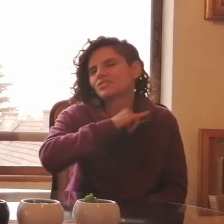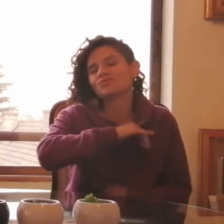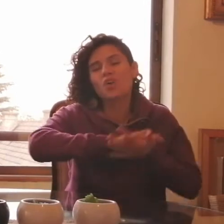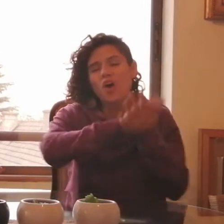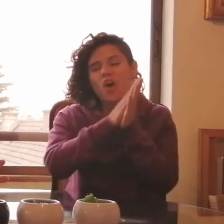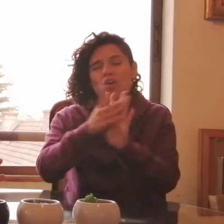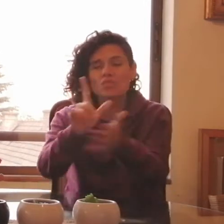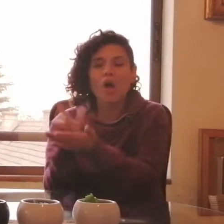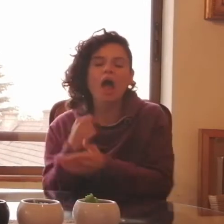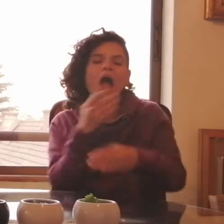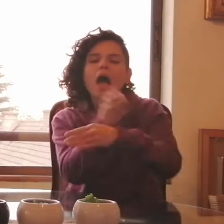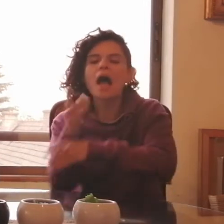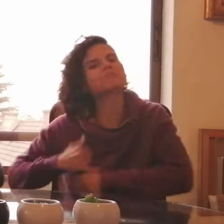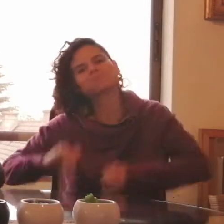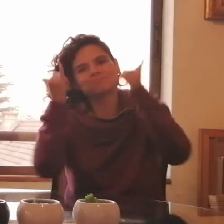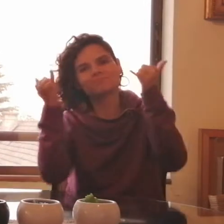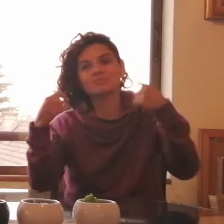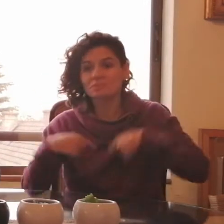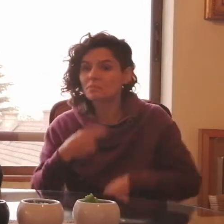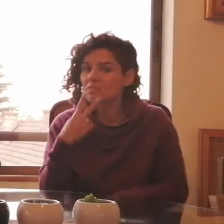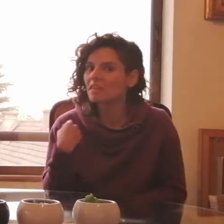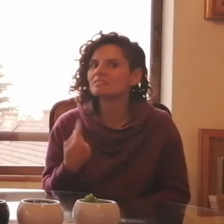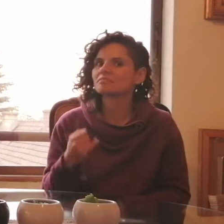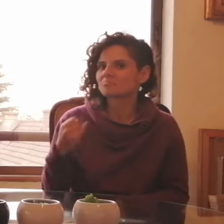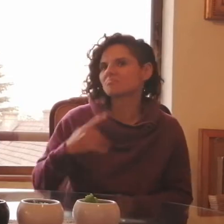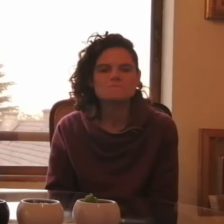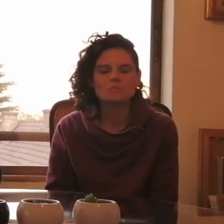muy entretenido el paso por la universidad. - Sabemos un poco que es una persona volátil y